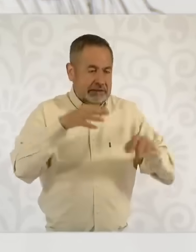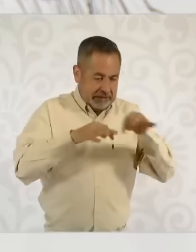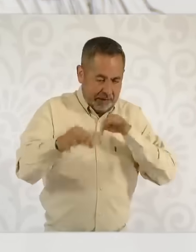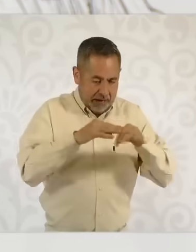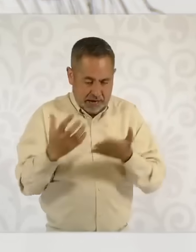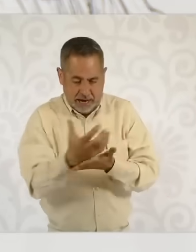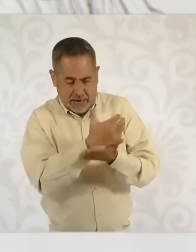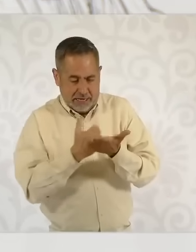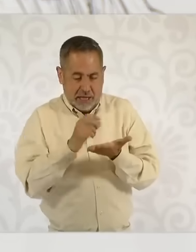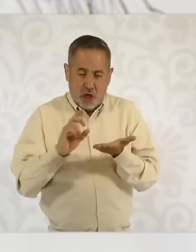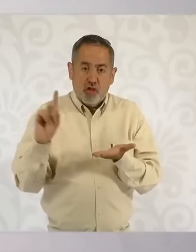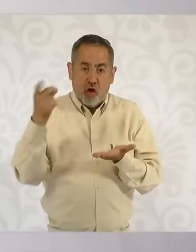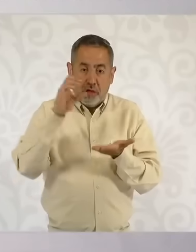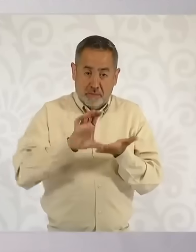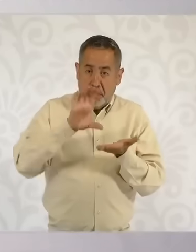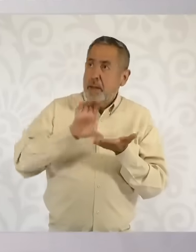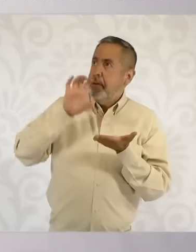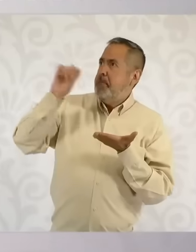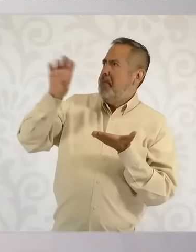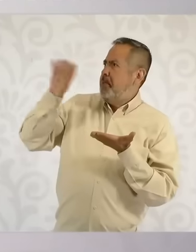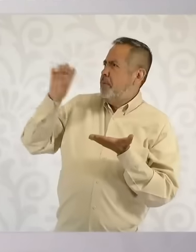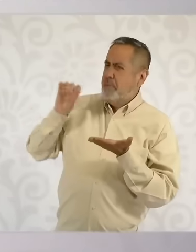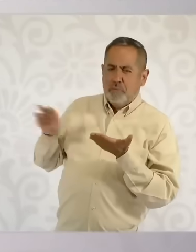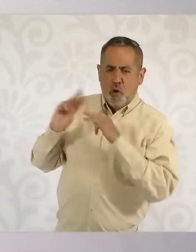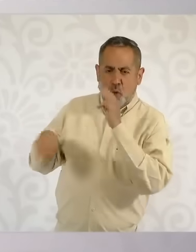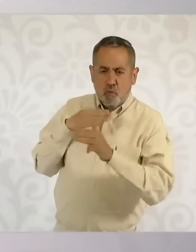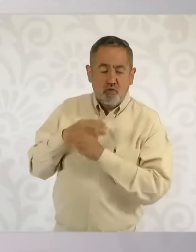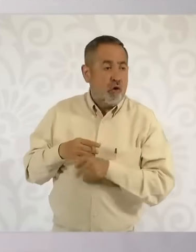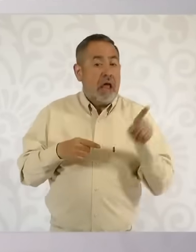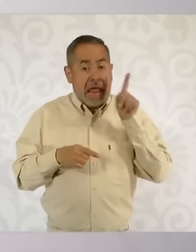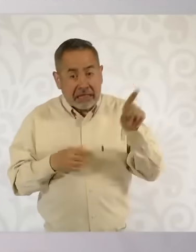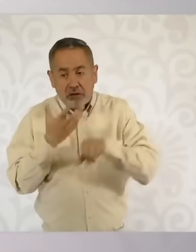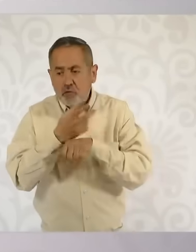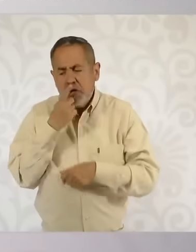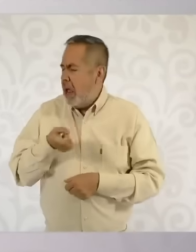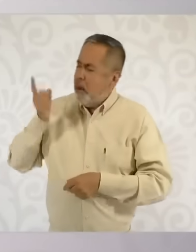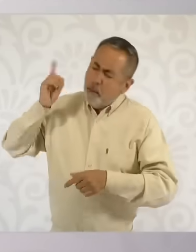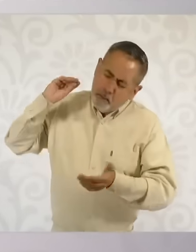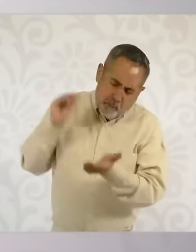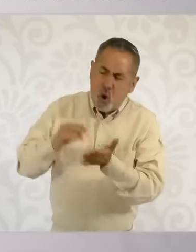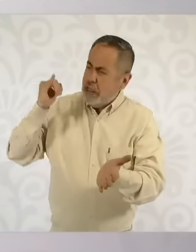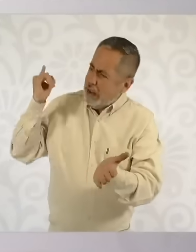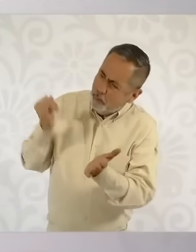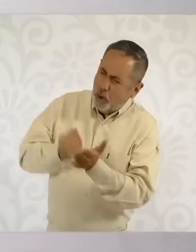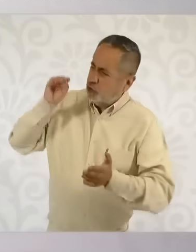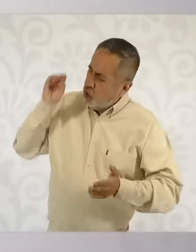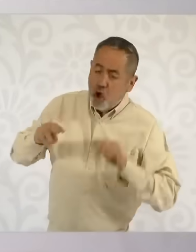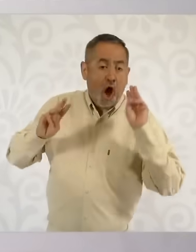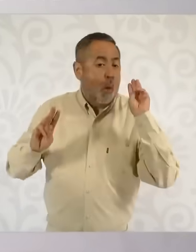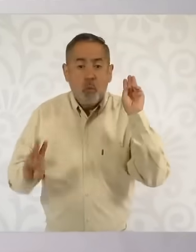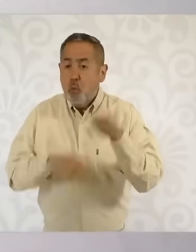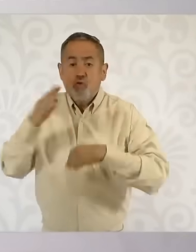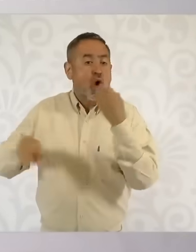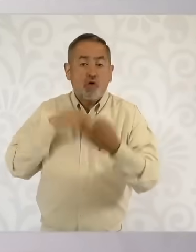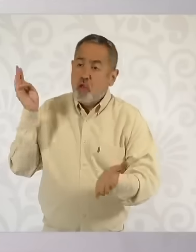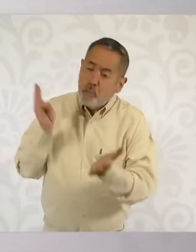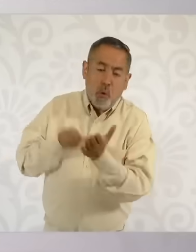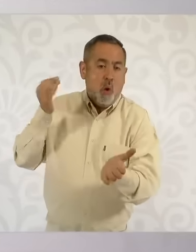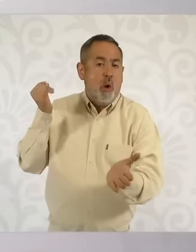a todo el mundo Ustedes saben que las remesas pues son importantísimas para el país son la principal